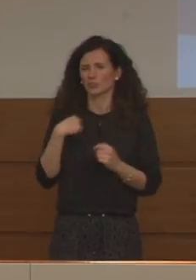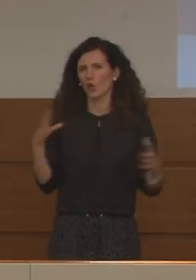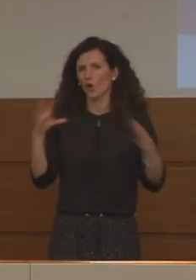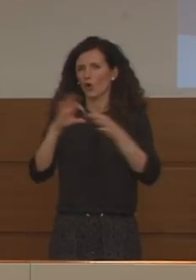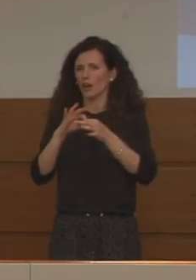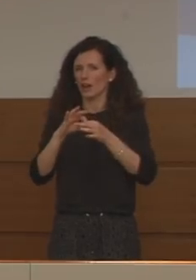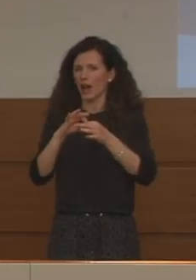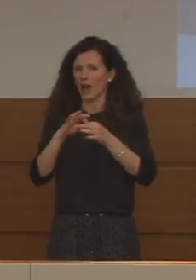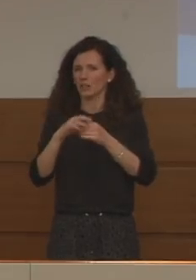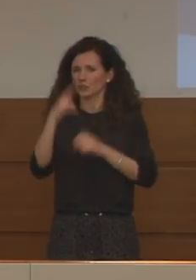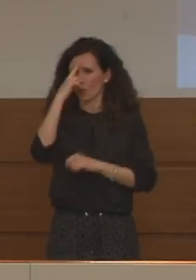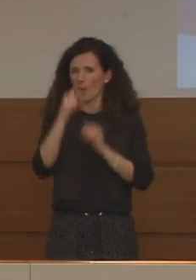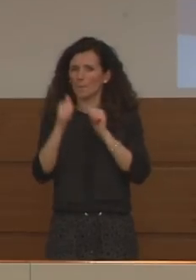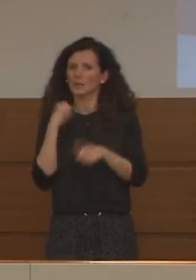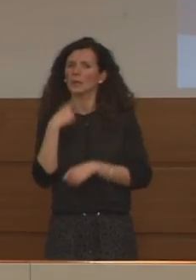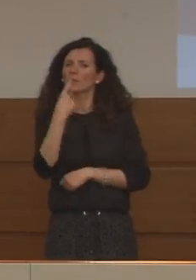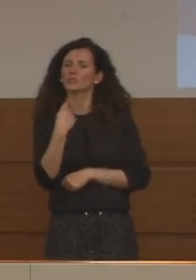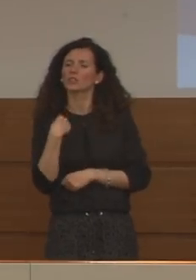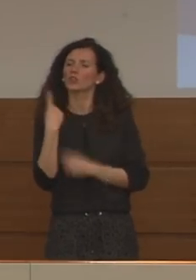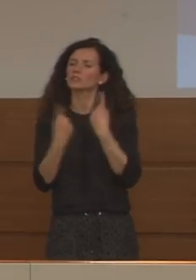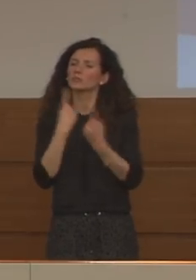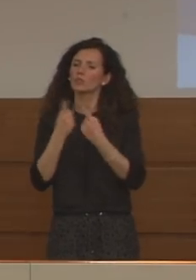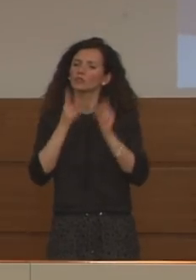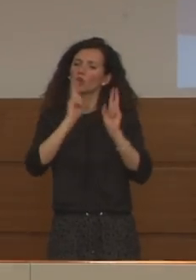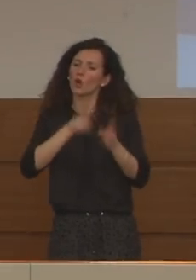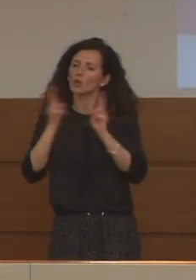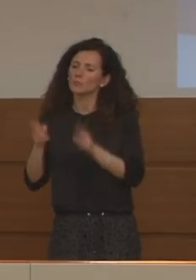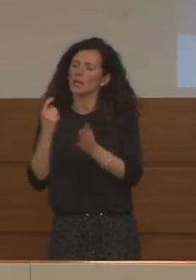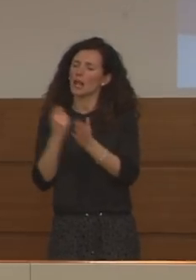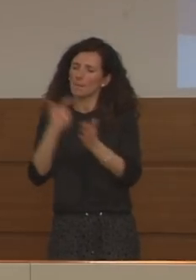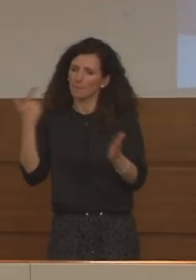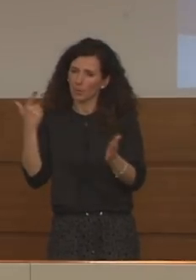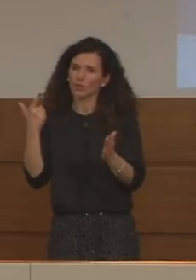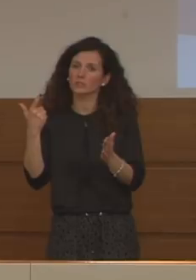ospedaliera importantissima, ma è anche importantissimo che questa parte, questa